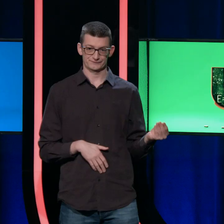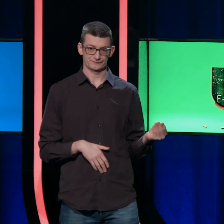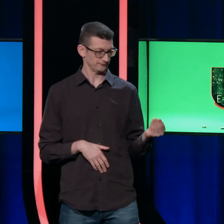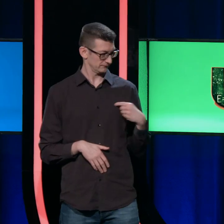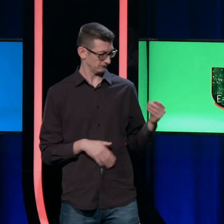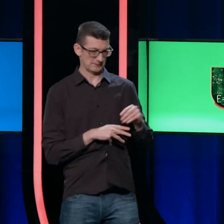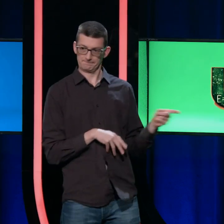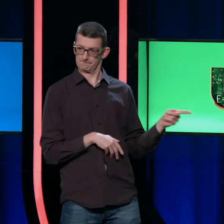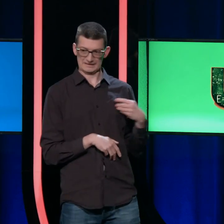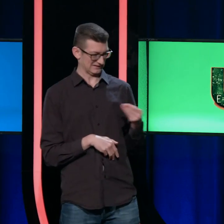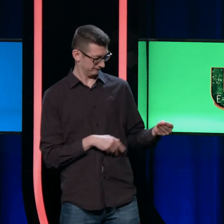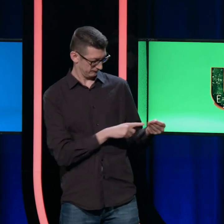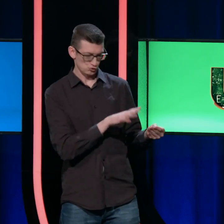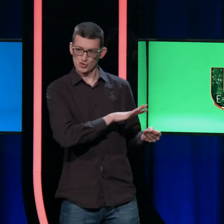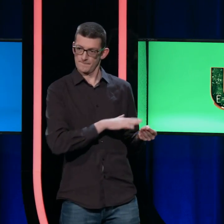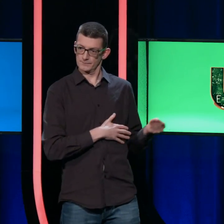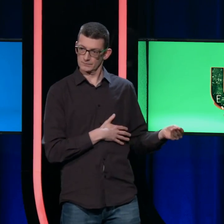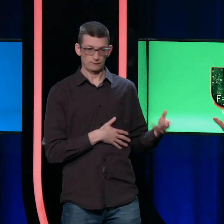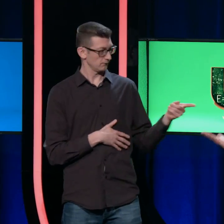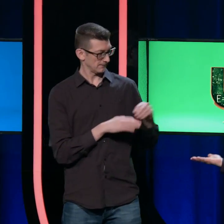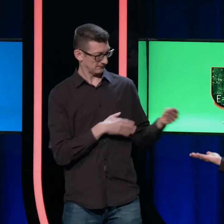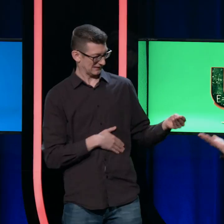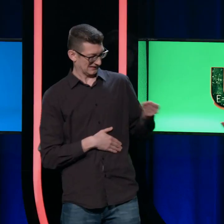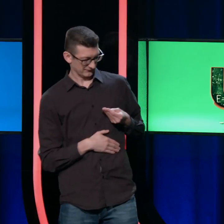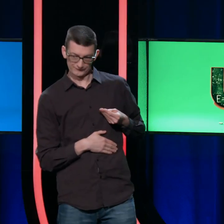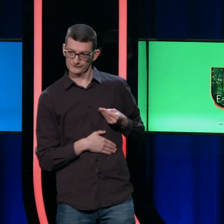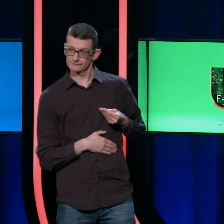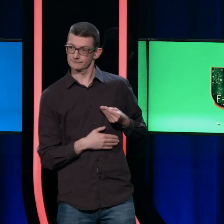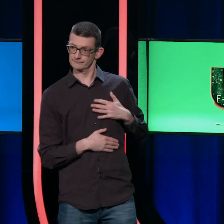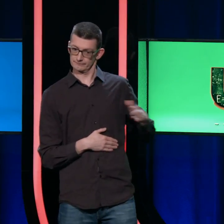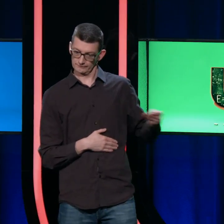Als ik het gebaar anders uitvoer, met een beweging van Kristof naar mij,